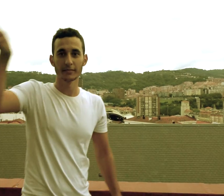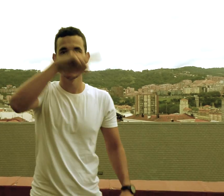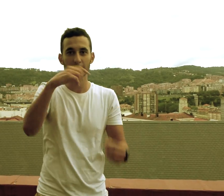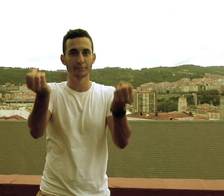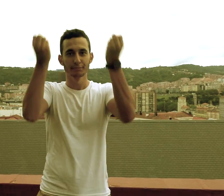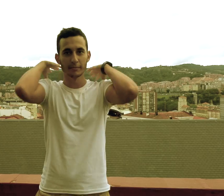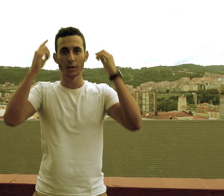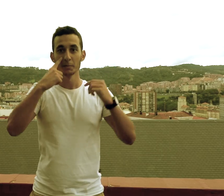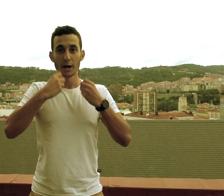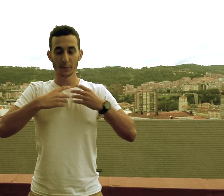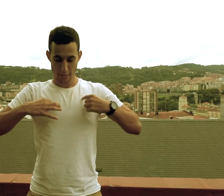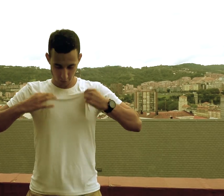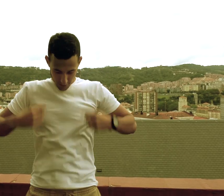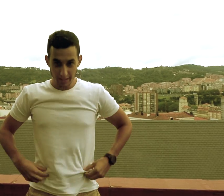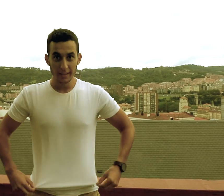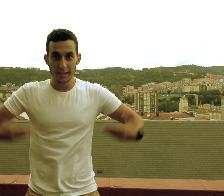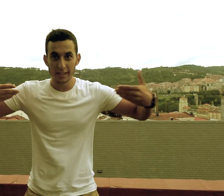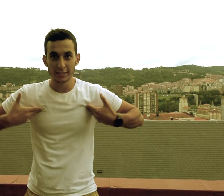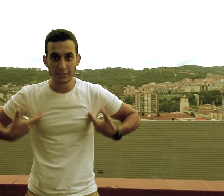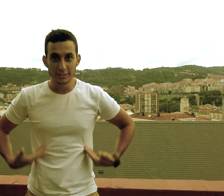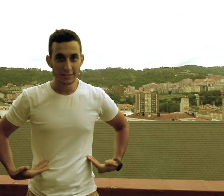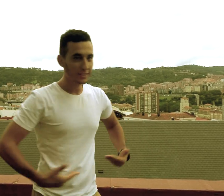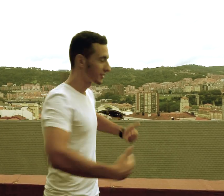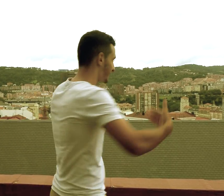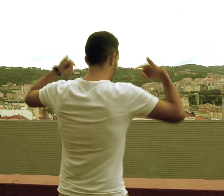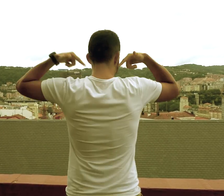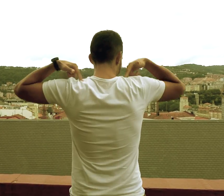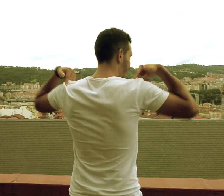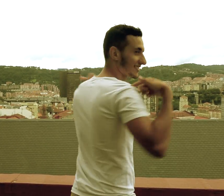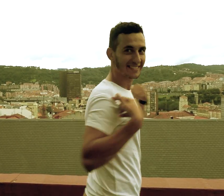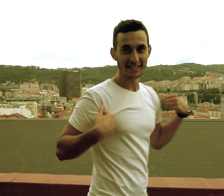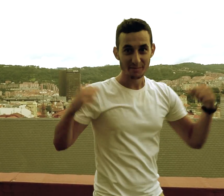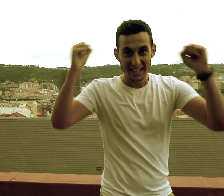A ver, no os habéis enterado bien... tenéis que llevar una camiseta BLANCA y LISA como la camiseta que llevo, ¿lo tenéis claro? ¿Sí? ¡Bien!